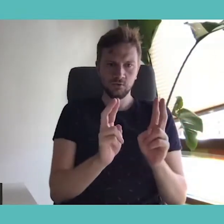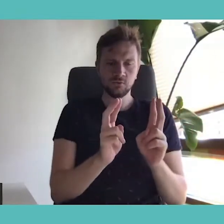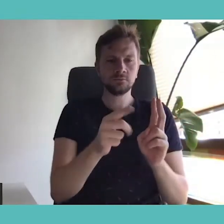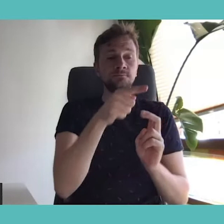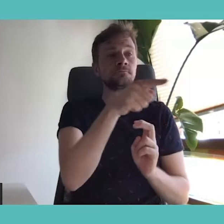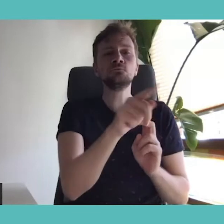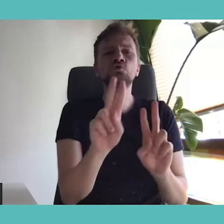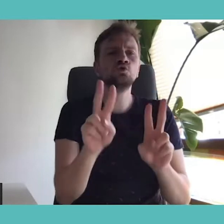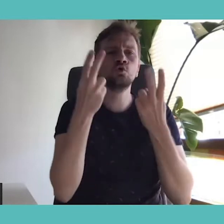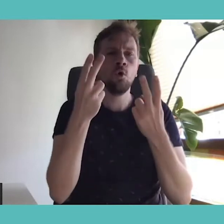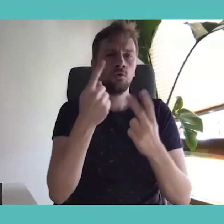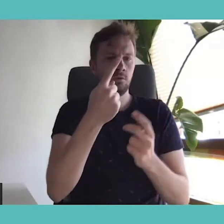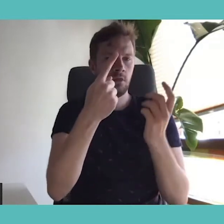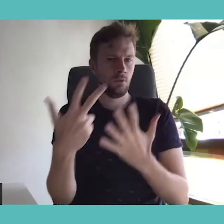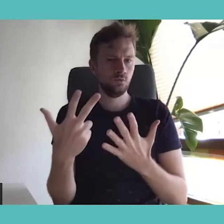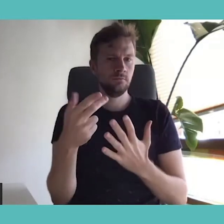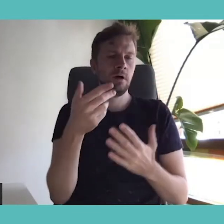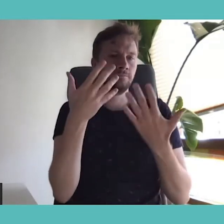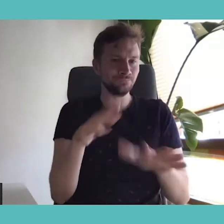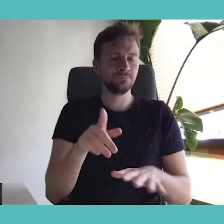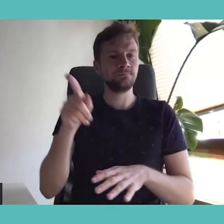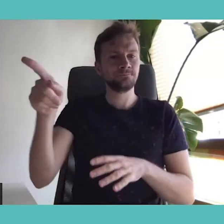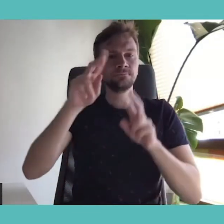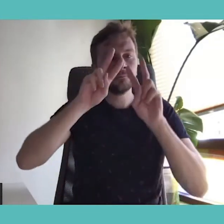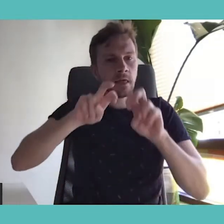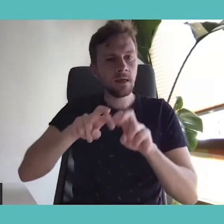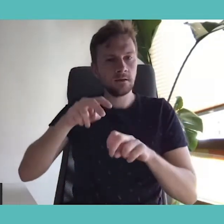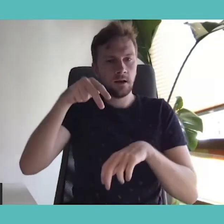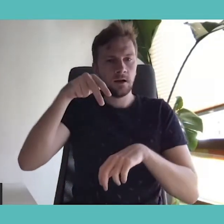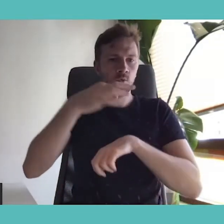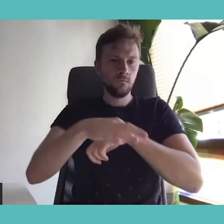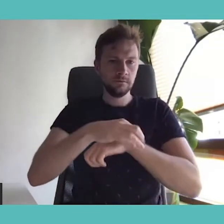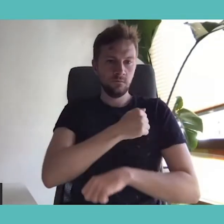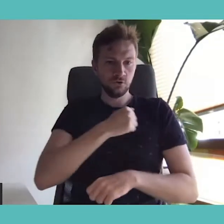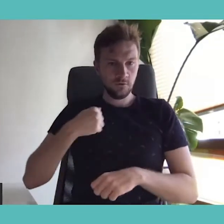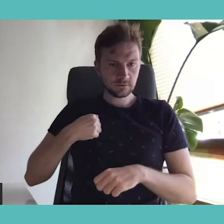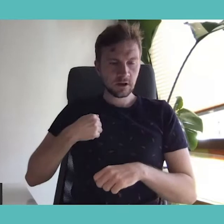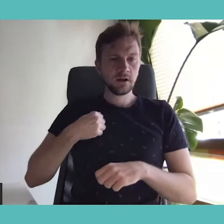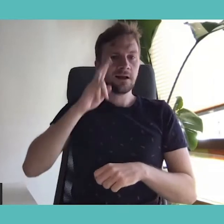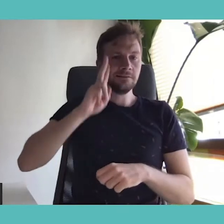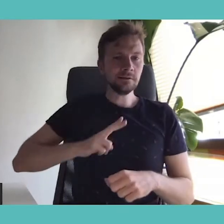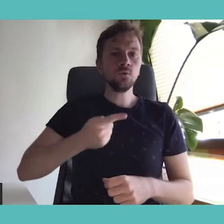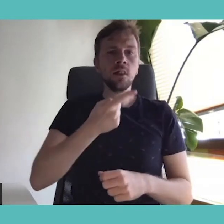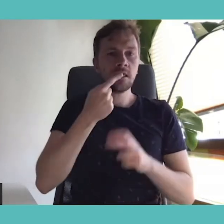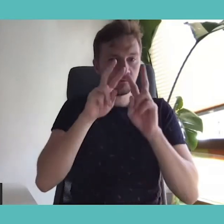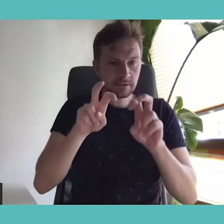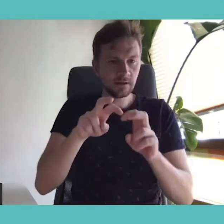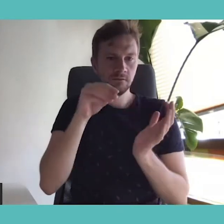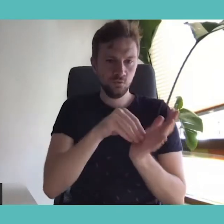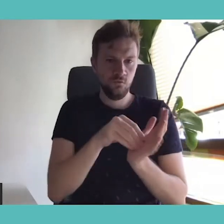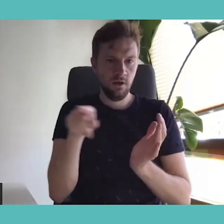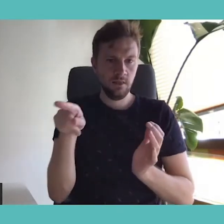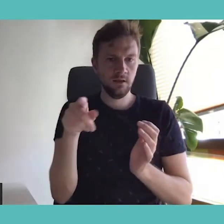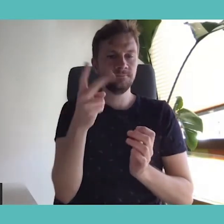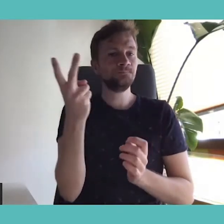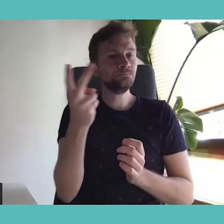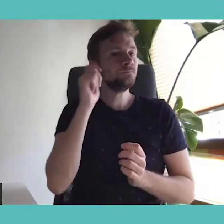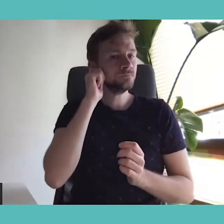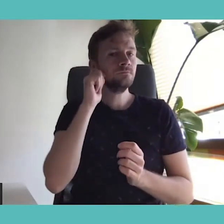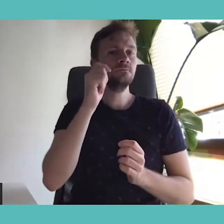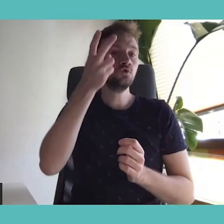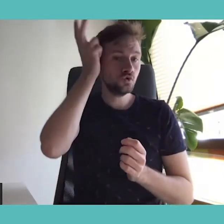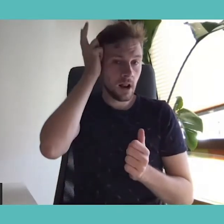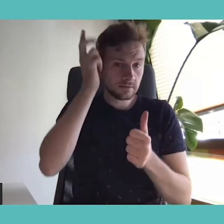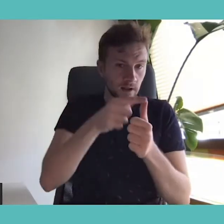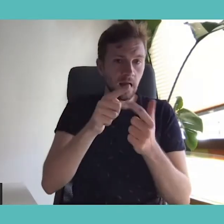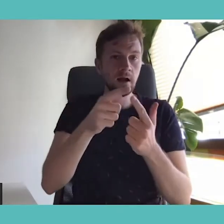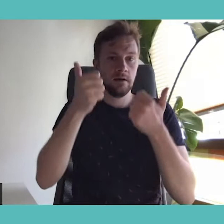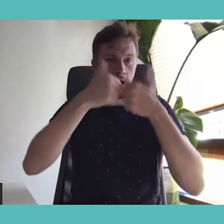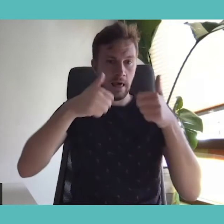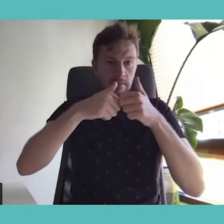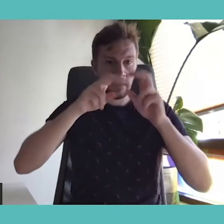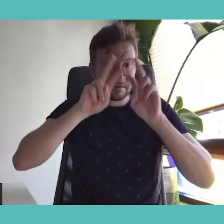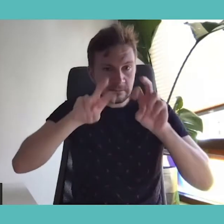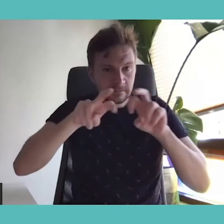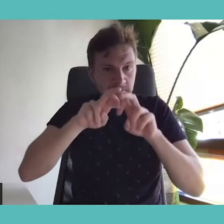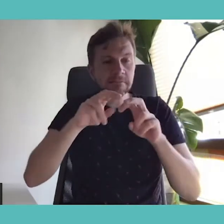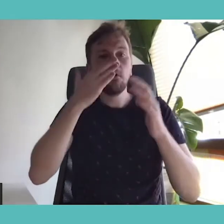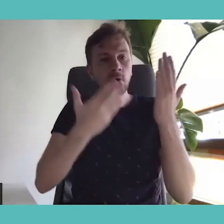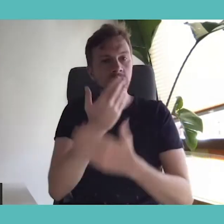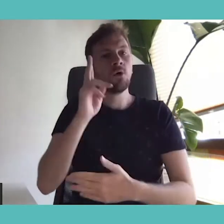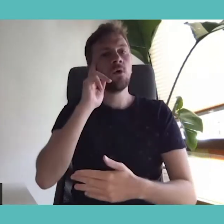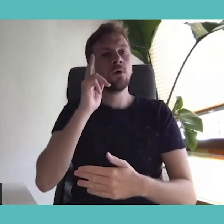Dlaczego akurat 1/8 ekranu?! Badania w Instystucie Lingwistyki Stosowanej na Uniwersytecie Warszawskim prowadzone przez 2 kobiety [znak migowy] oraz [znak migowy] pokazały, że...